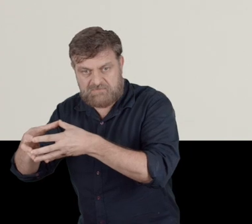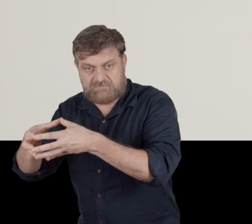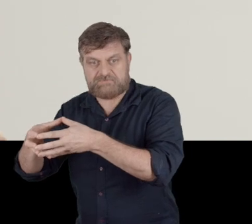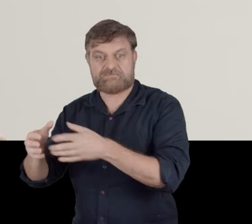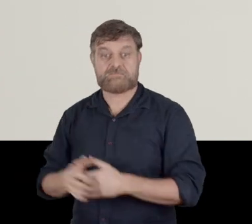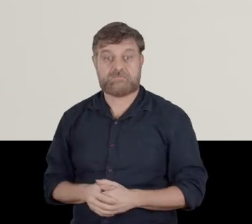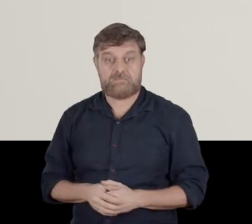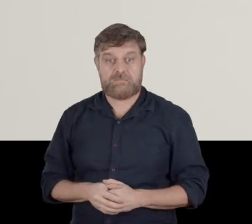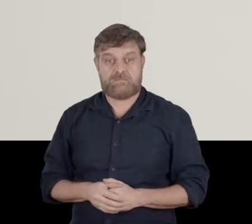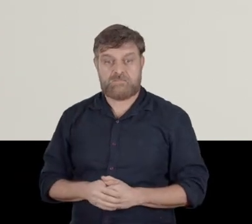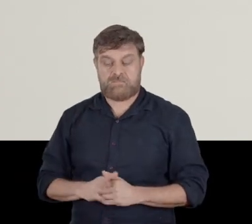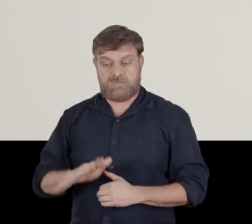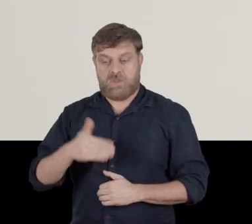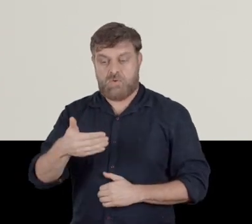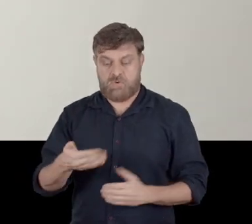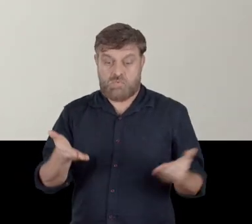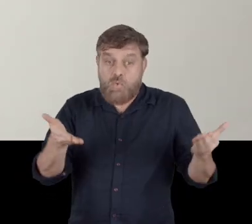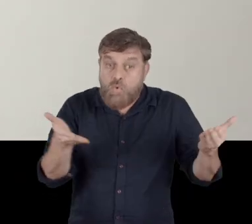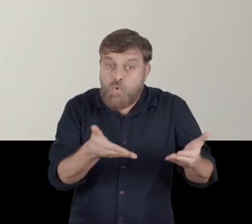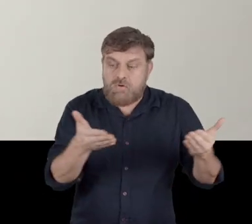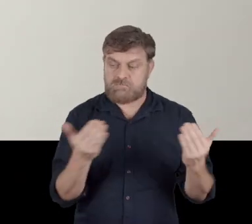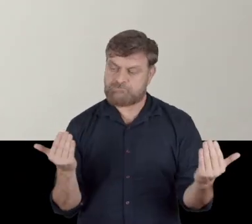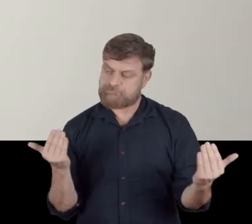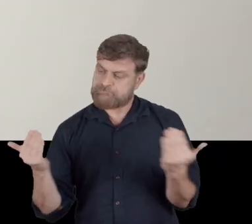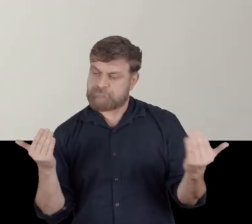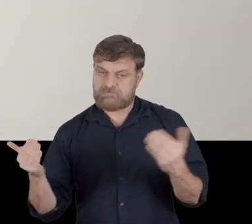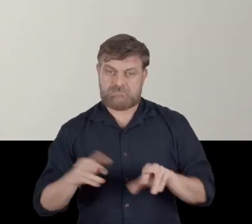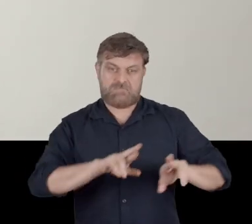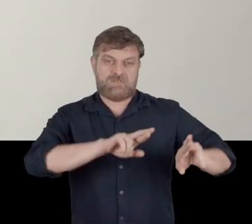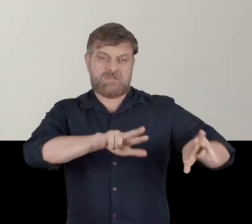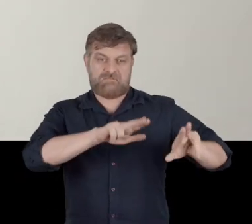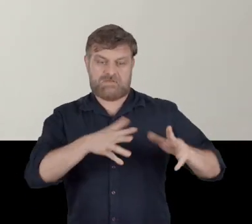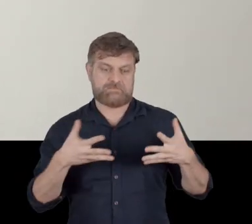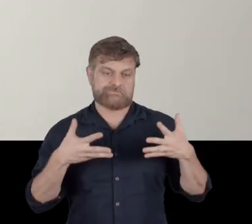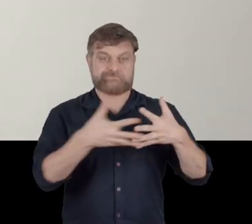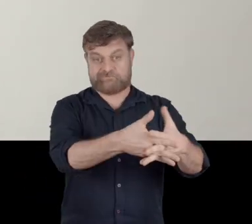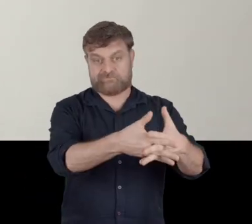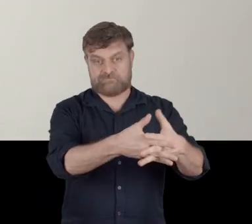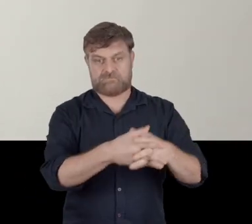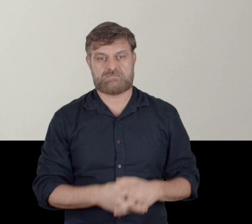era bem delimitado. Quando a gente pensa hoje, não, hoje é extremamente mais complexo.